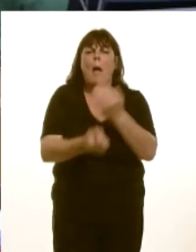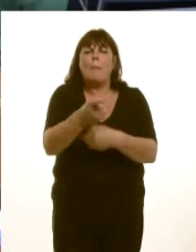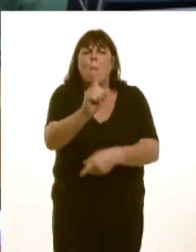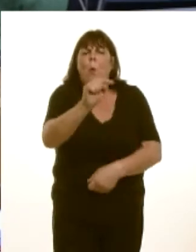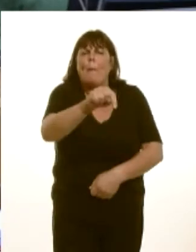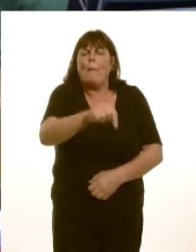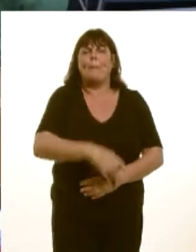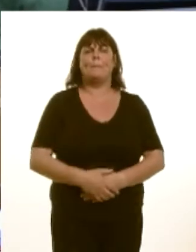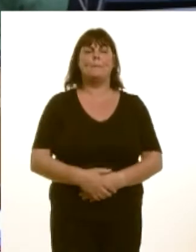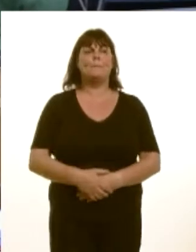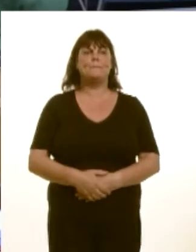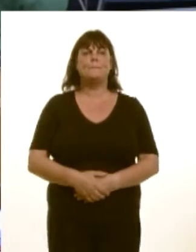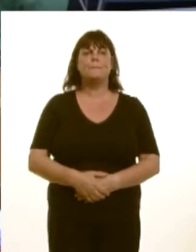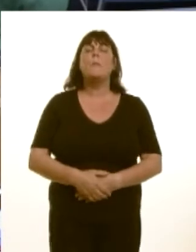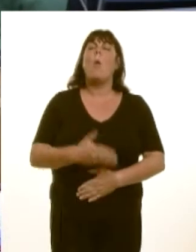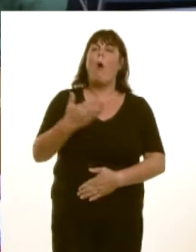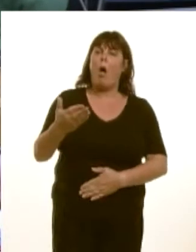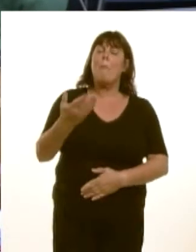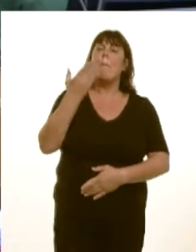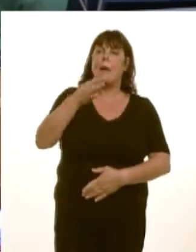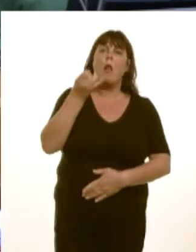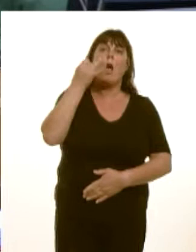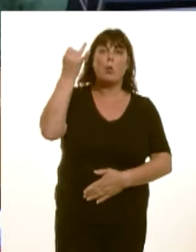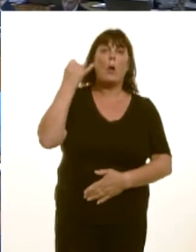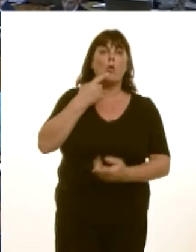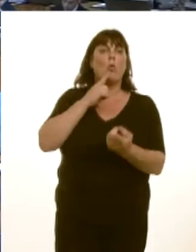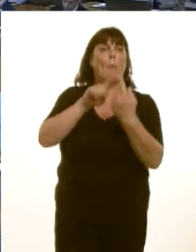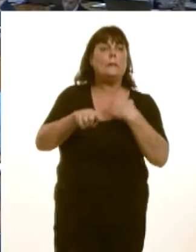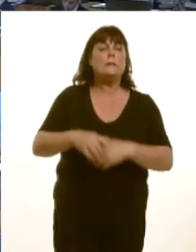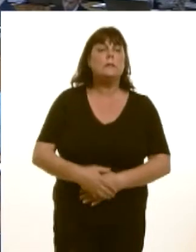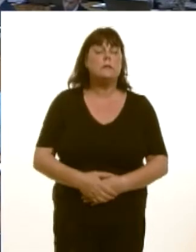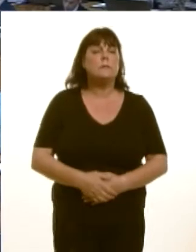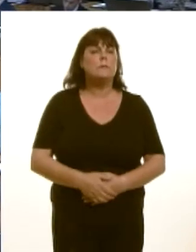Rhodri Glyn Thomas: Rwy’n siwr y byddai’r Prif Weinidog yn cytuno, os ydym yn mynd i